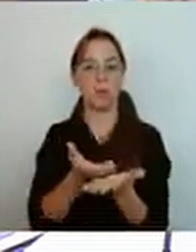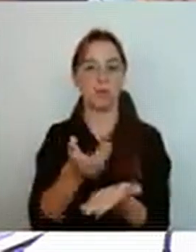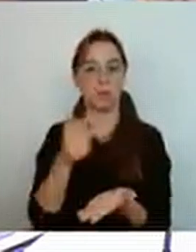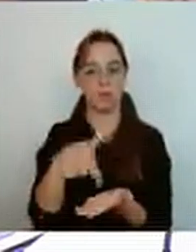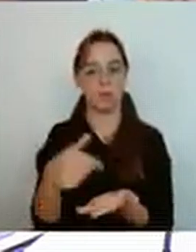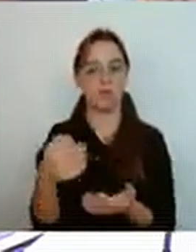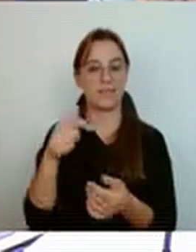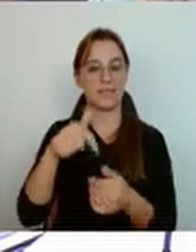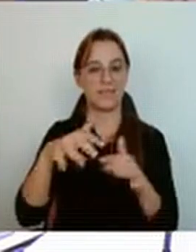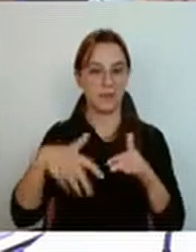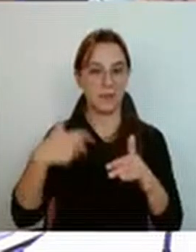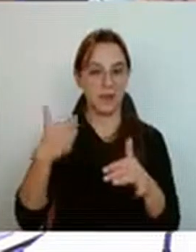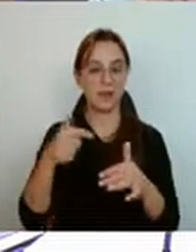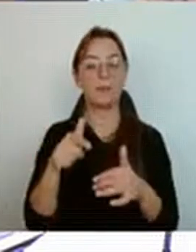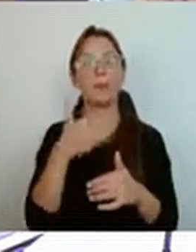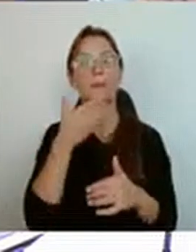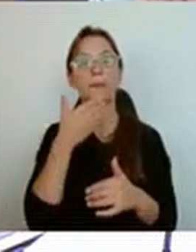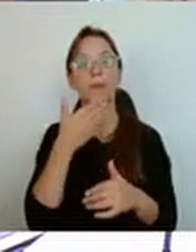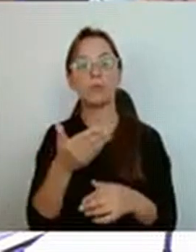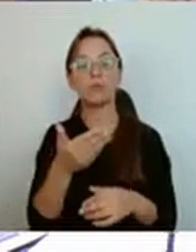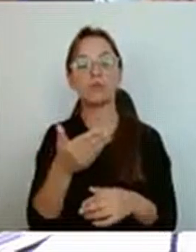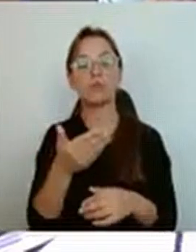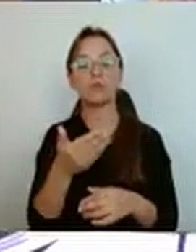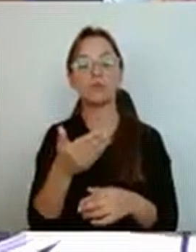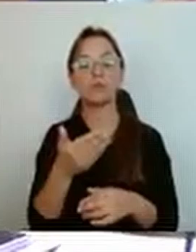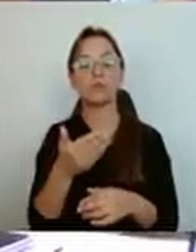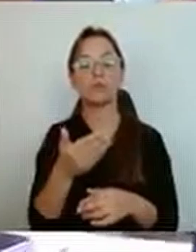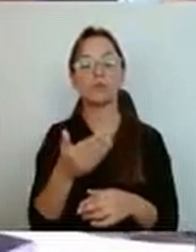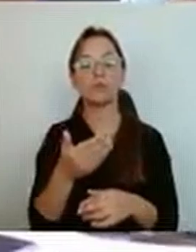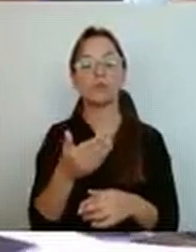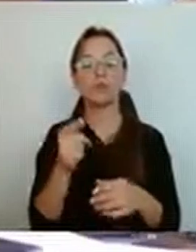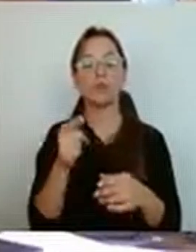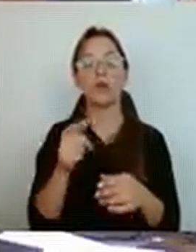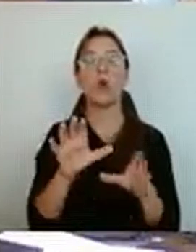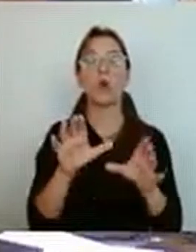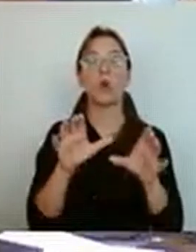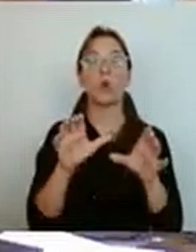solicitámos a inclusão de um deputado de